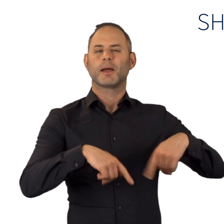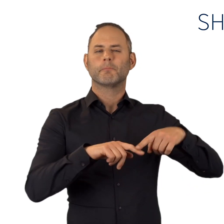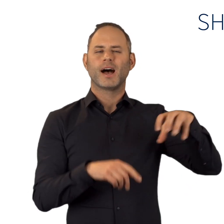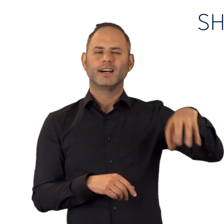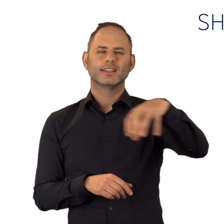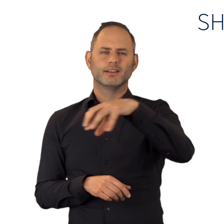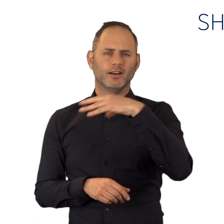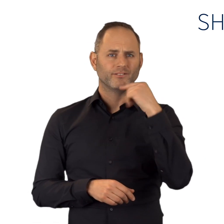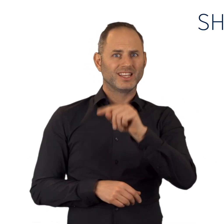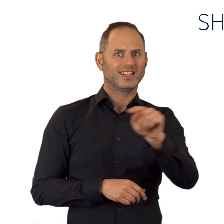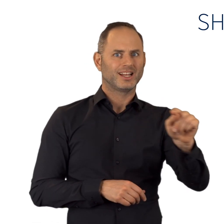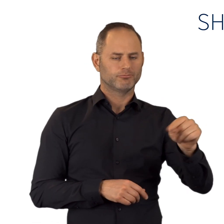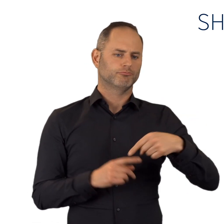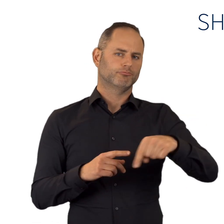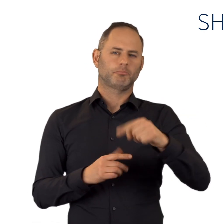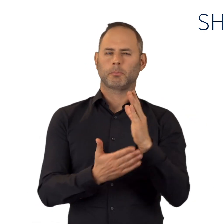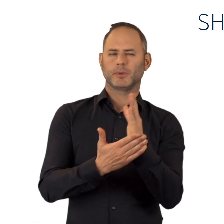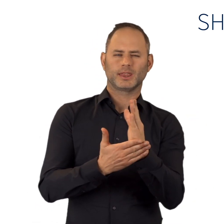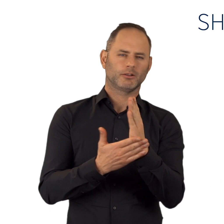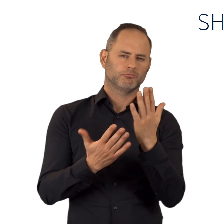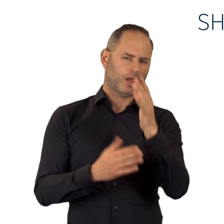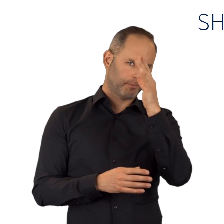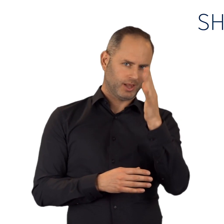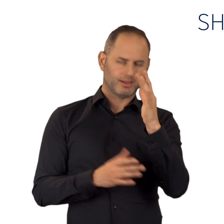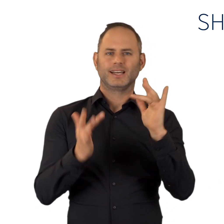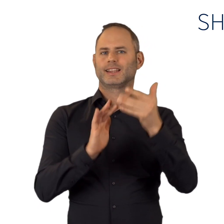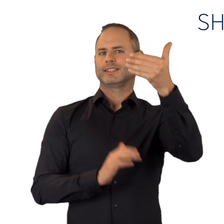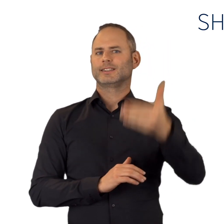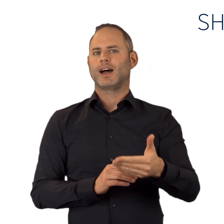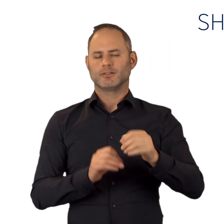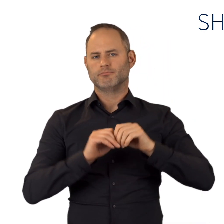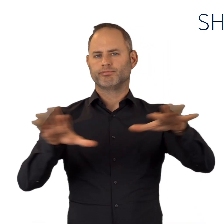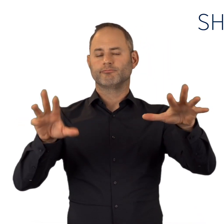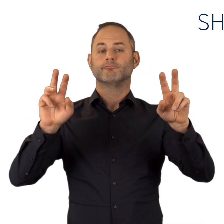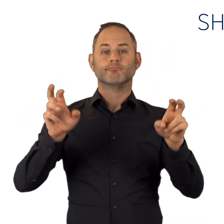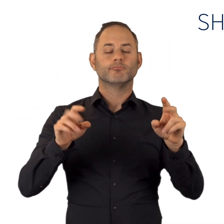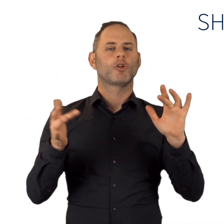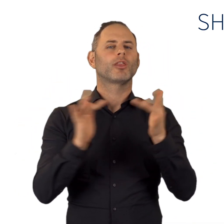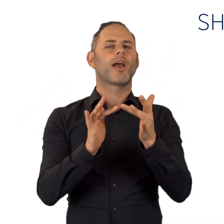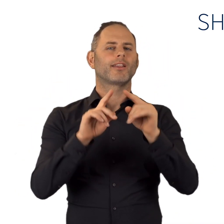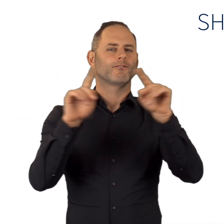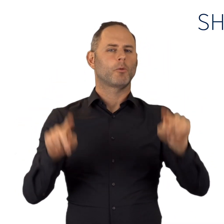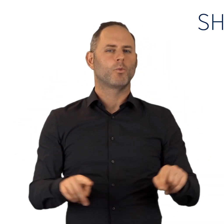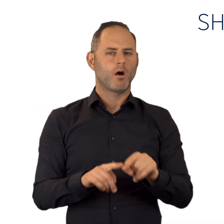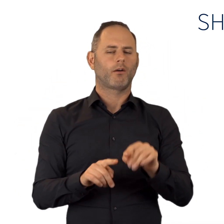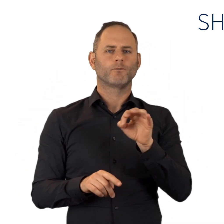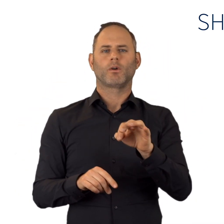In vielen Gemeinden wird auch auf der jeweiligen Internet-Seite ab etwa Mitte April ein „Online-Formular“